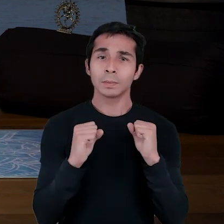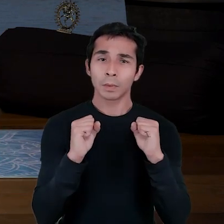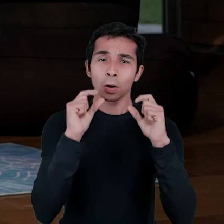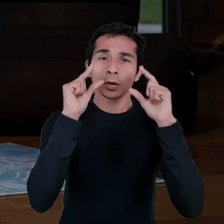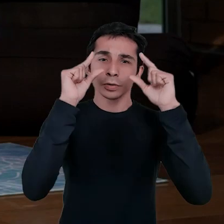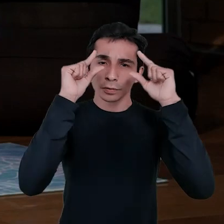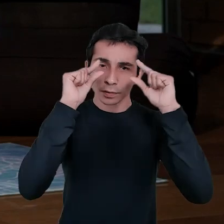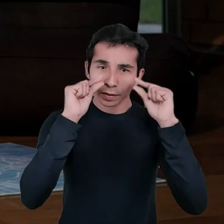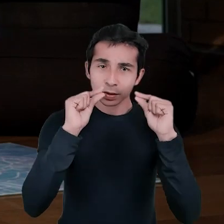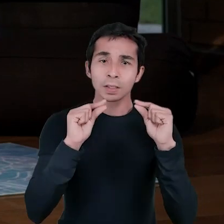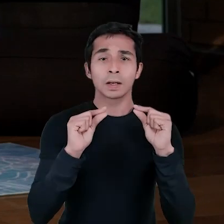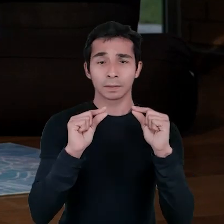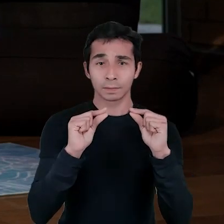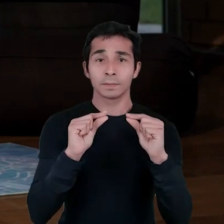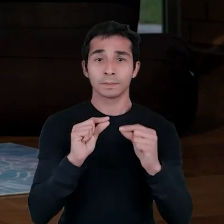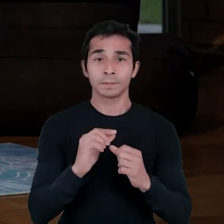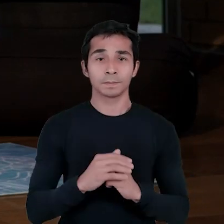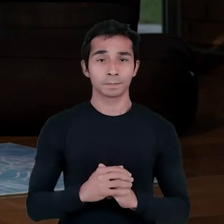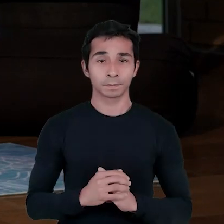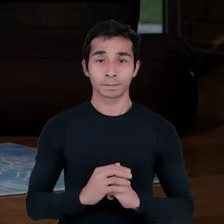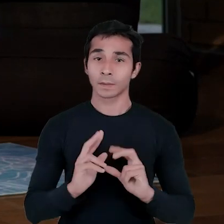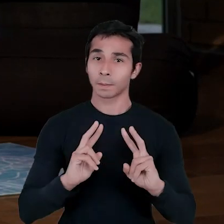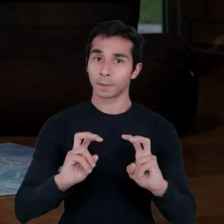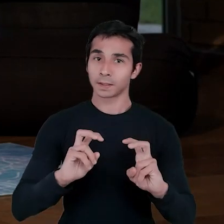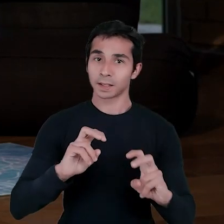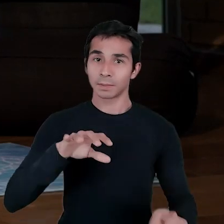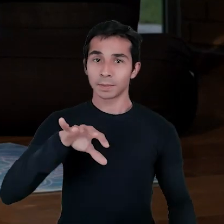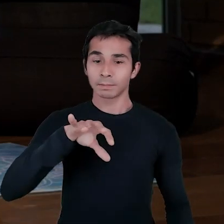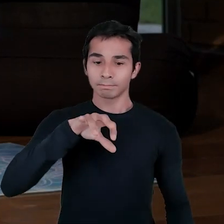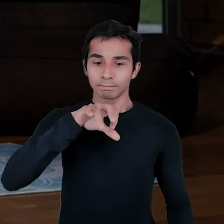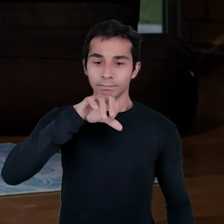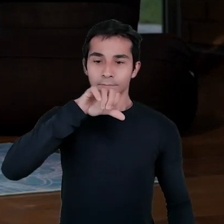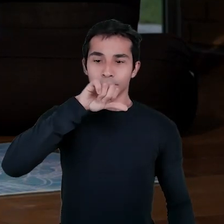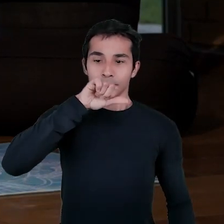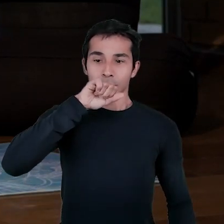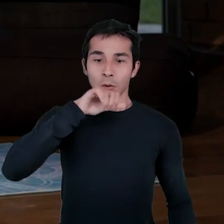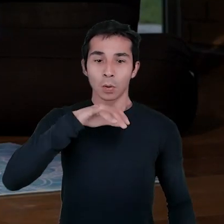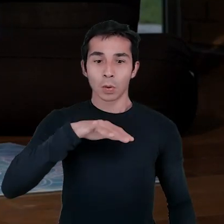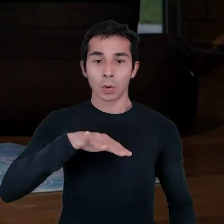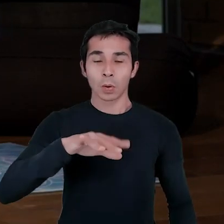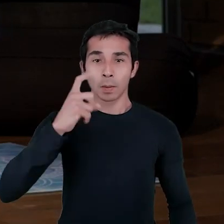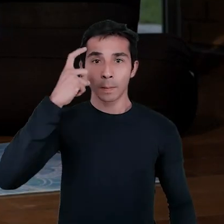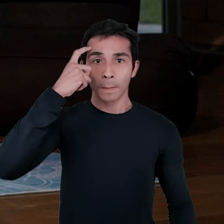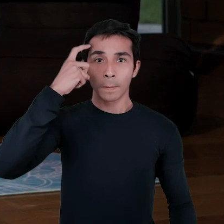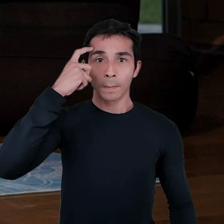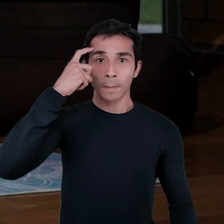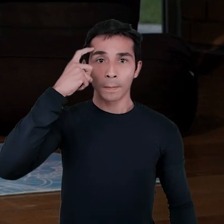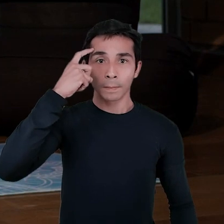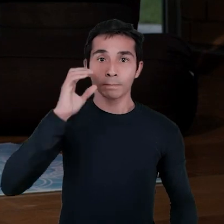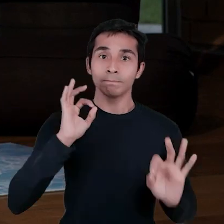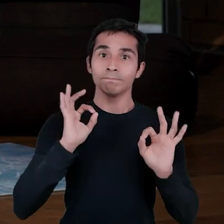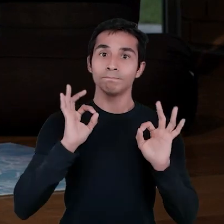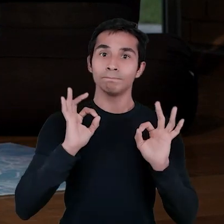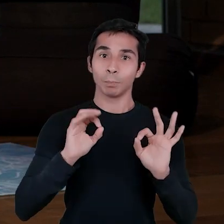Fecha um pouquinho os olhos. Perceba o que uma respiração fez.